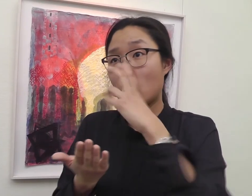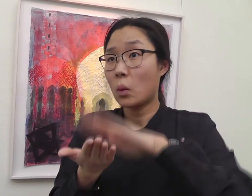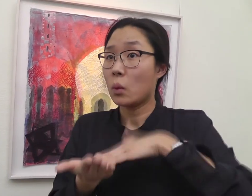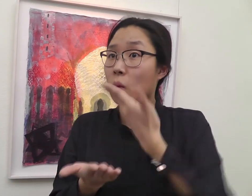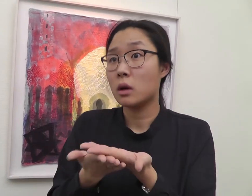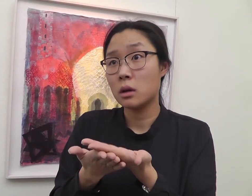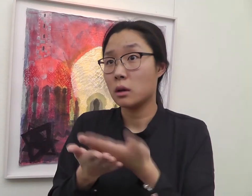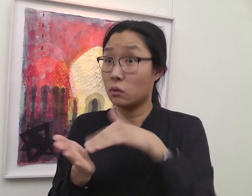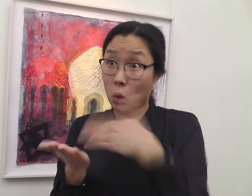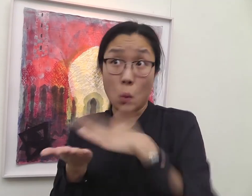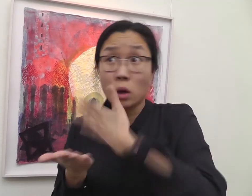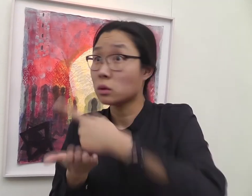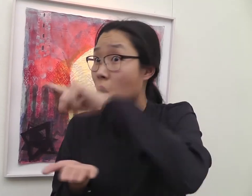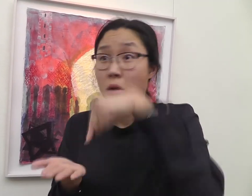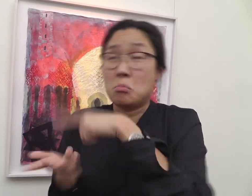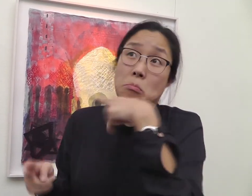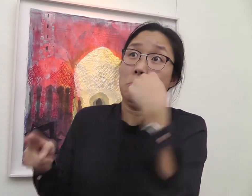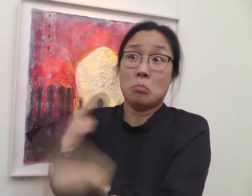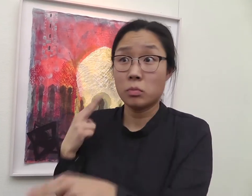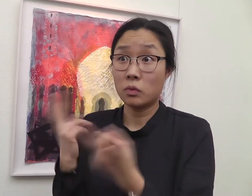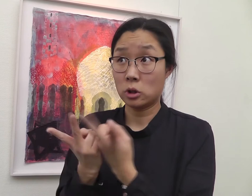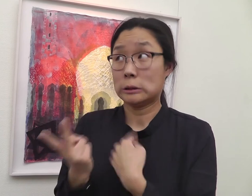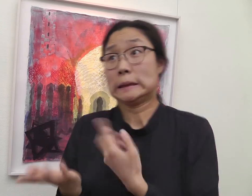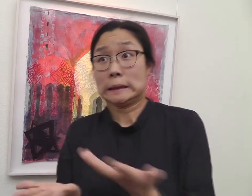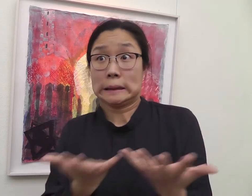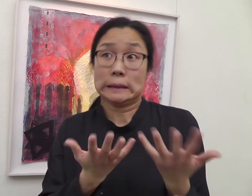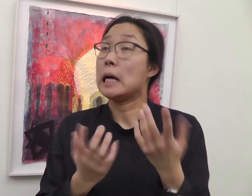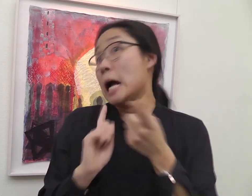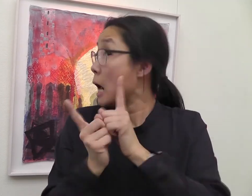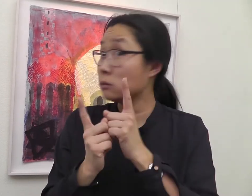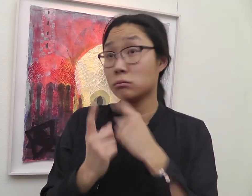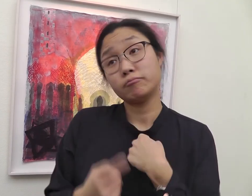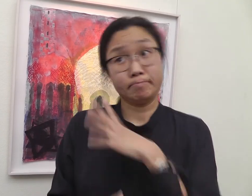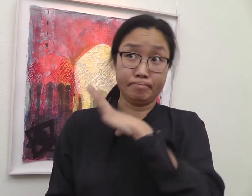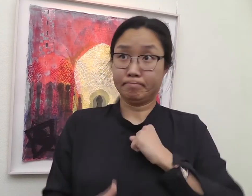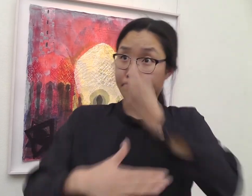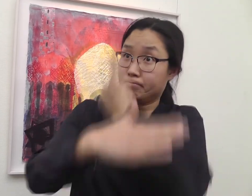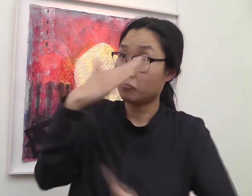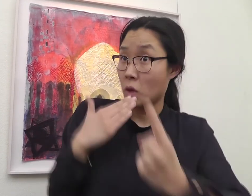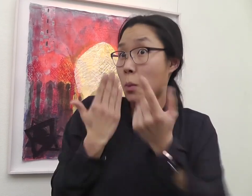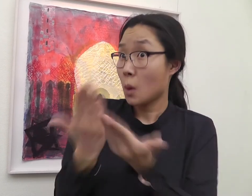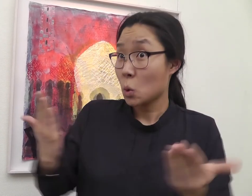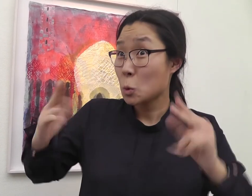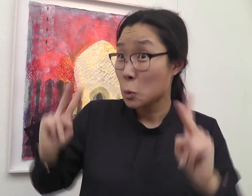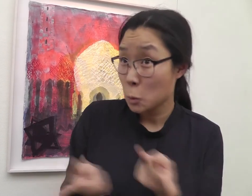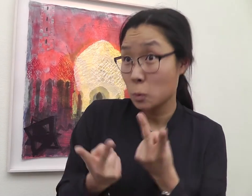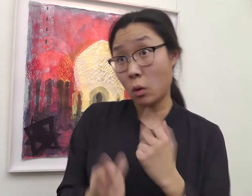Då får jag inte heller en dövblindtolk från tolkcentralen. Vilket innebär att om jag ändå går in själv